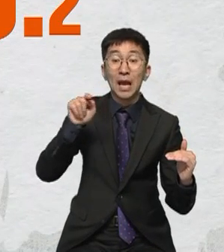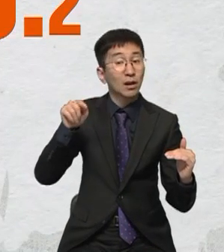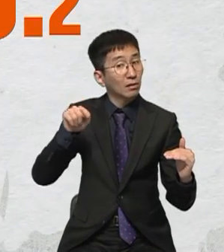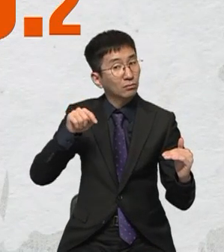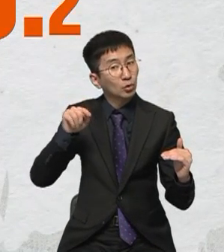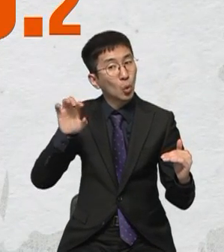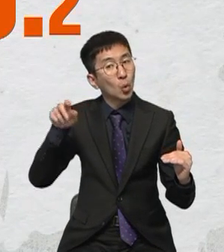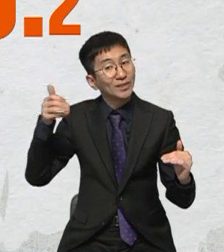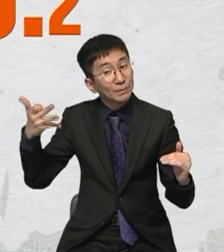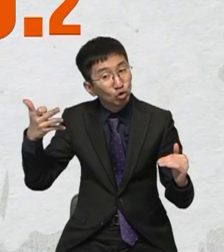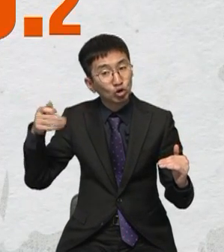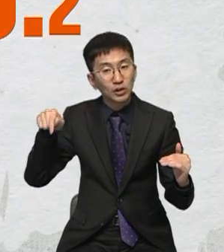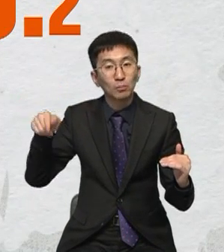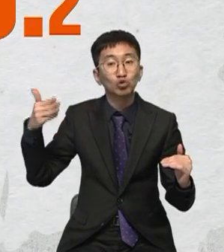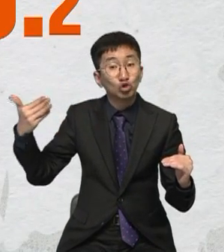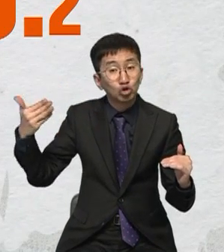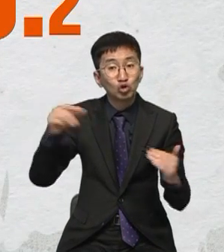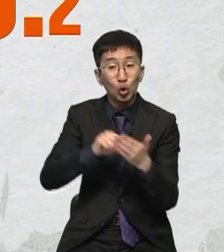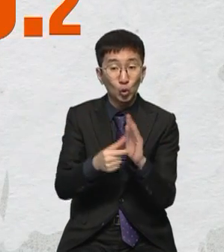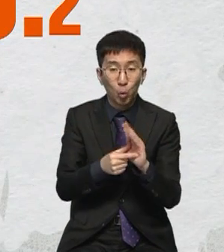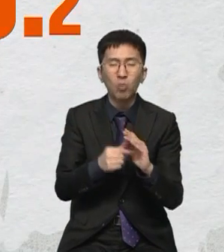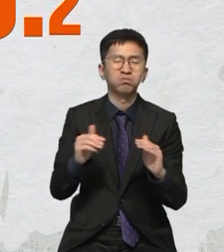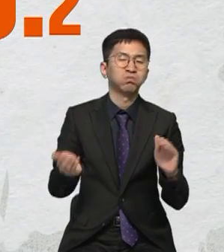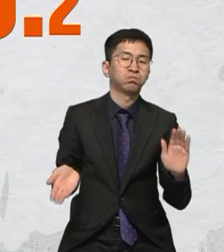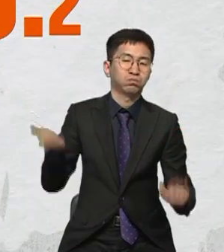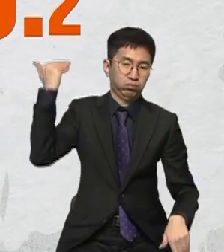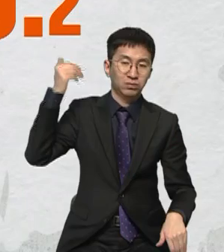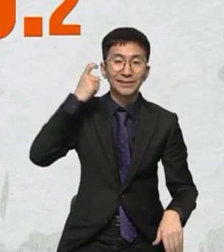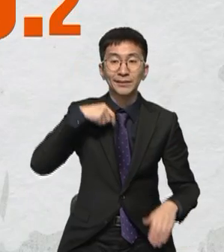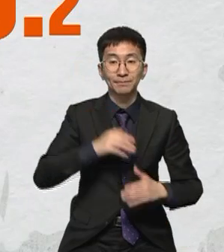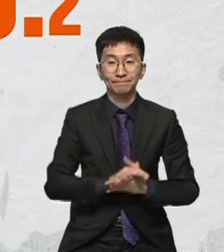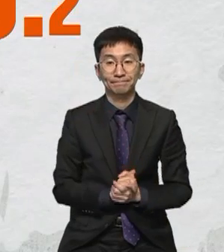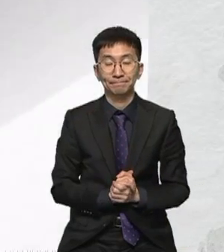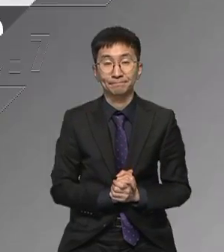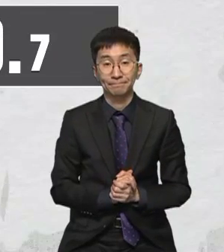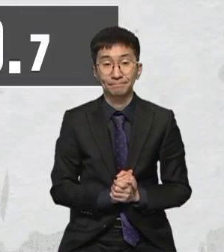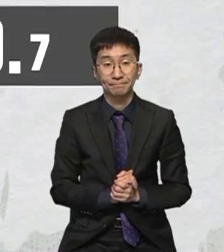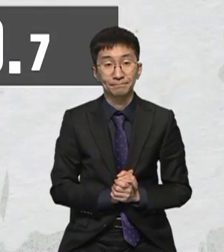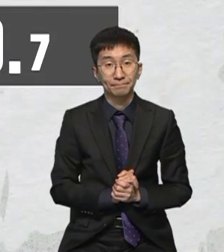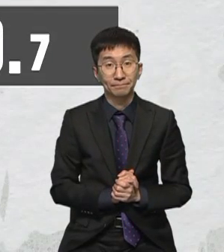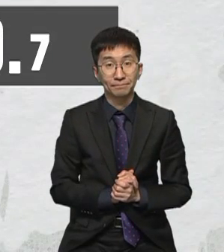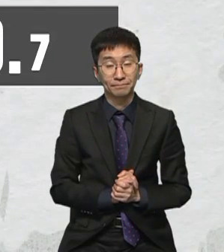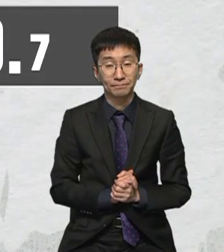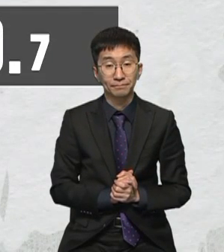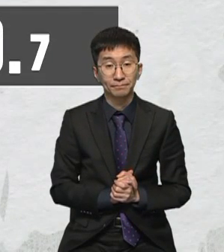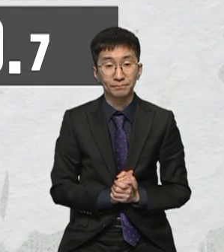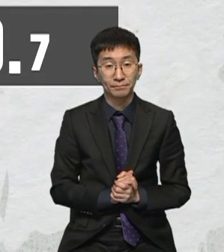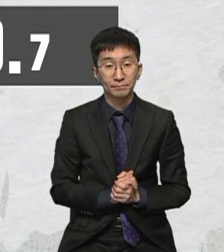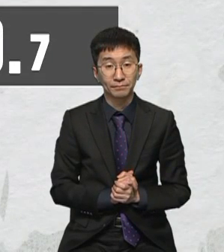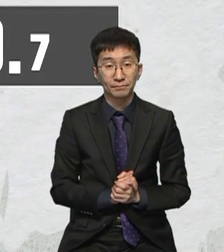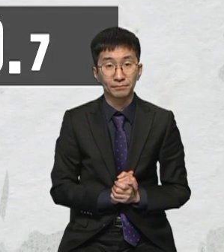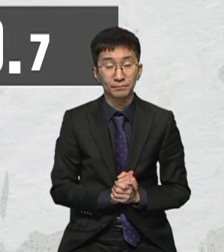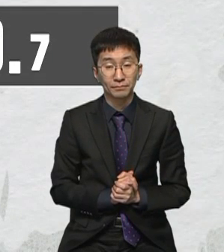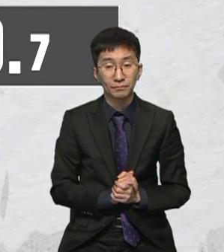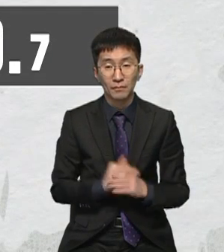각각 10%포인트, 19.9%포인트 차이로 이재명 후보에 앞설 걸로 조사됐습니다. 오차 범위 밖의 격차인데 승부처로 꼽히는